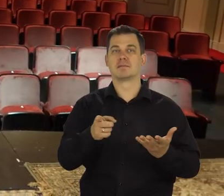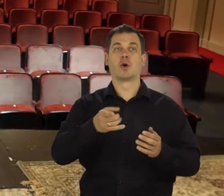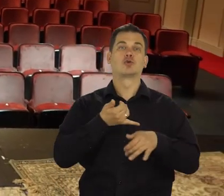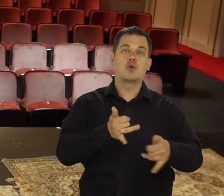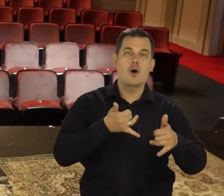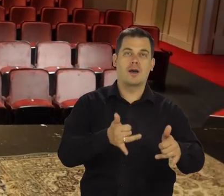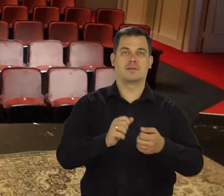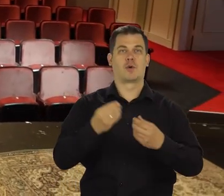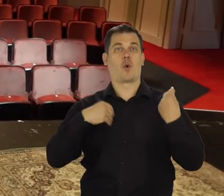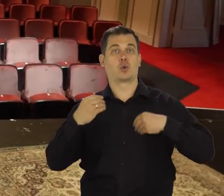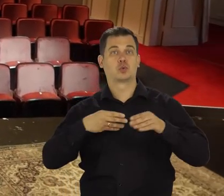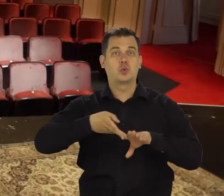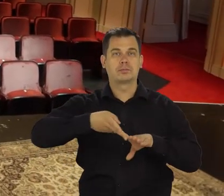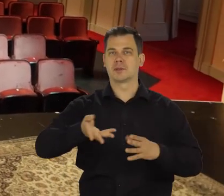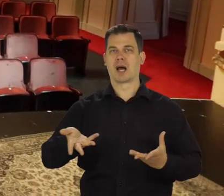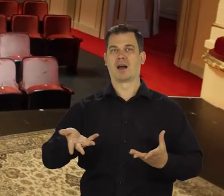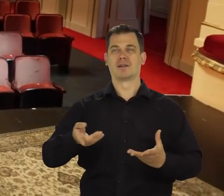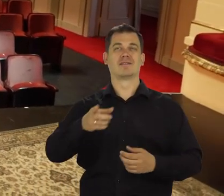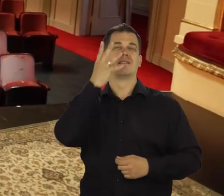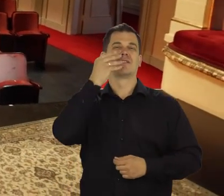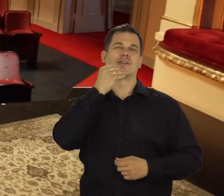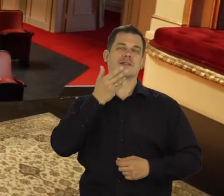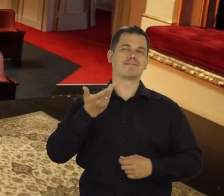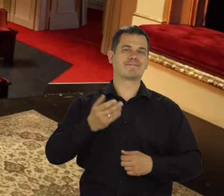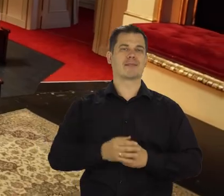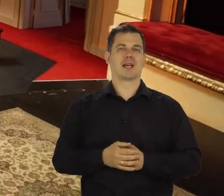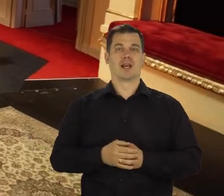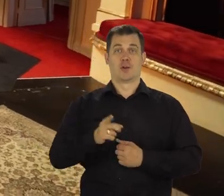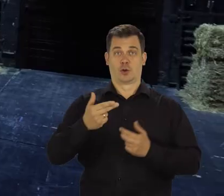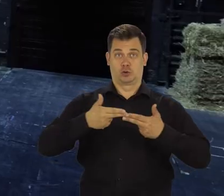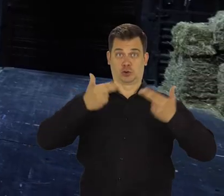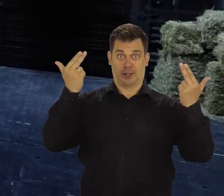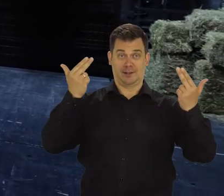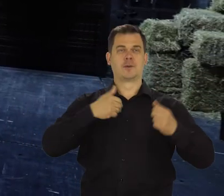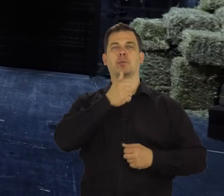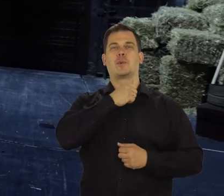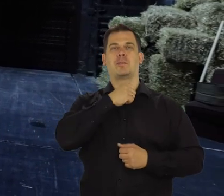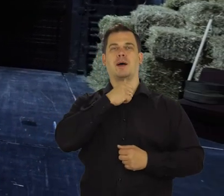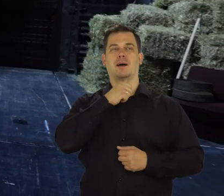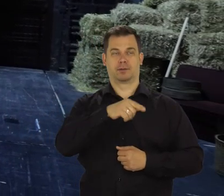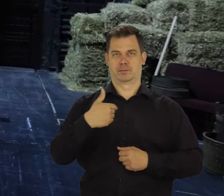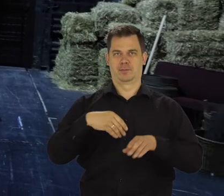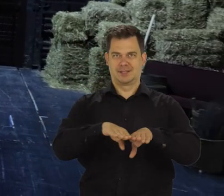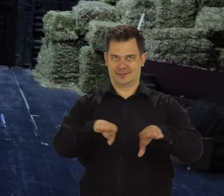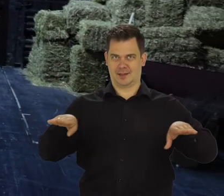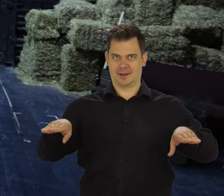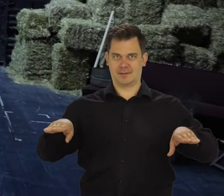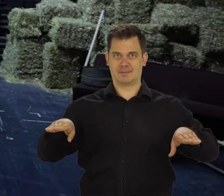nie było stolarni czy kostiumerni, i wyglądało to w ten sposób, że w dzień próby odbywały się na scenie